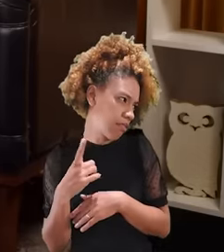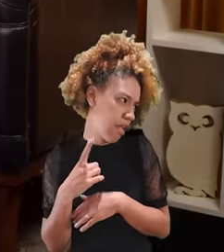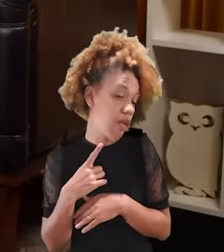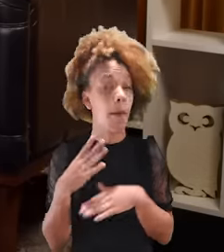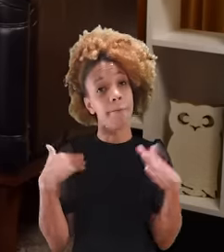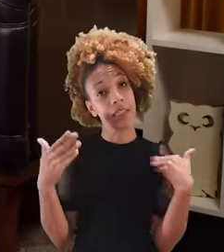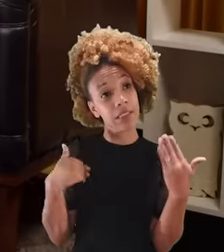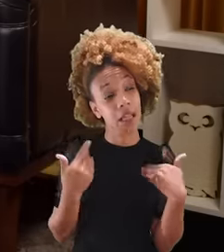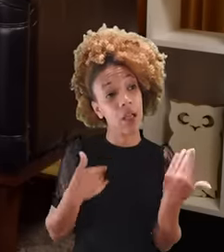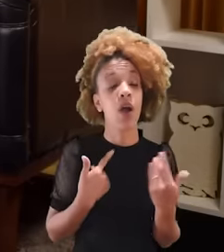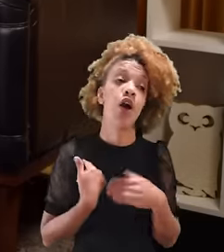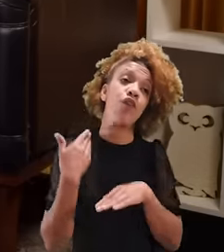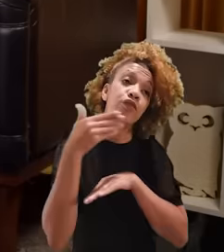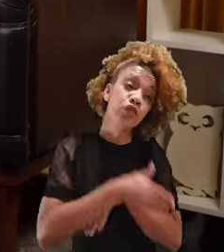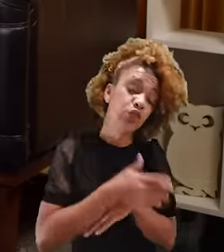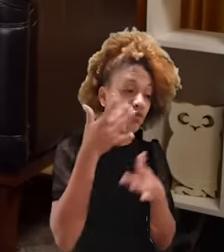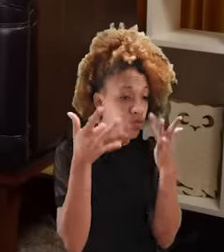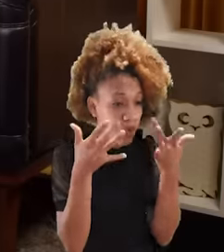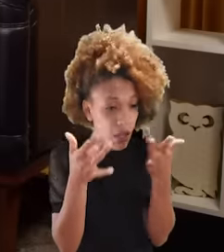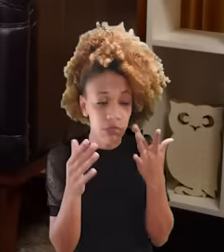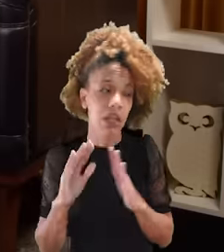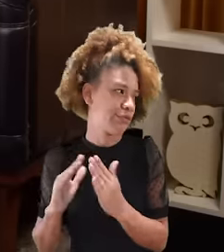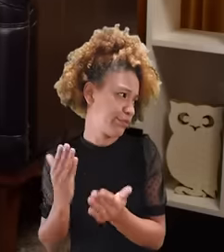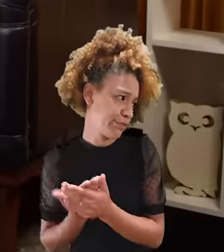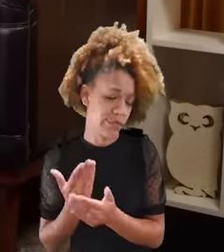no teatro que tem que es isso est falando de escolas que fazem is outro lado que eu que é